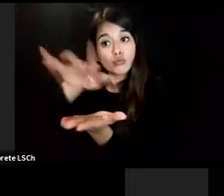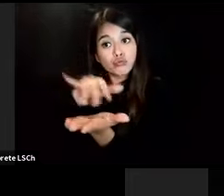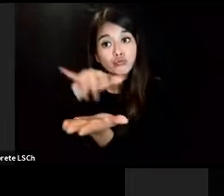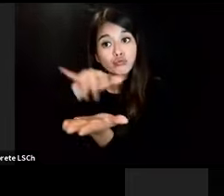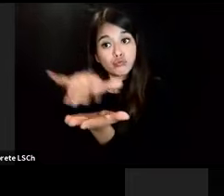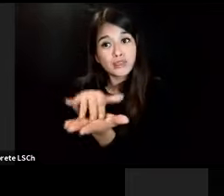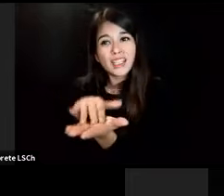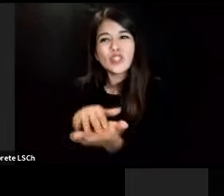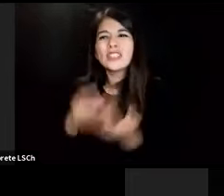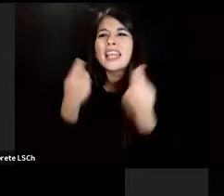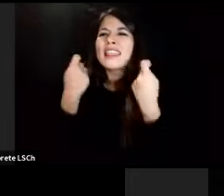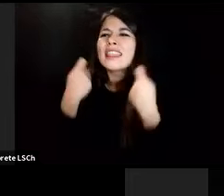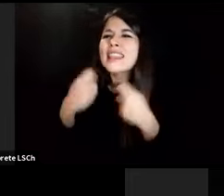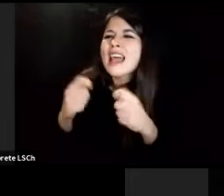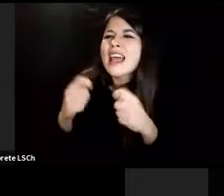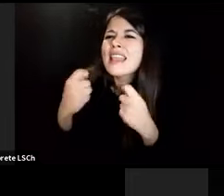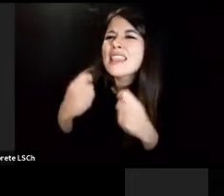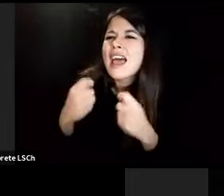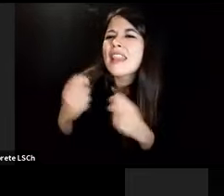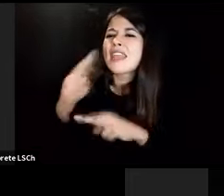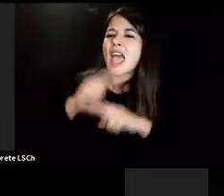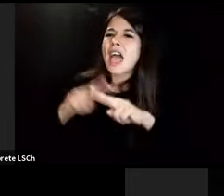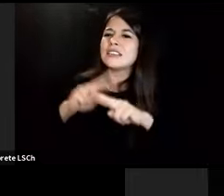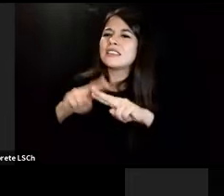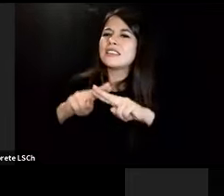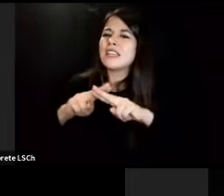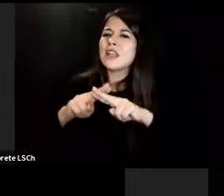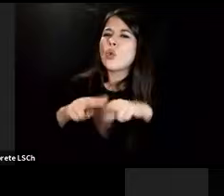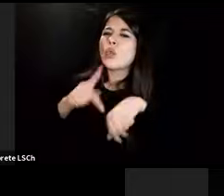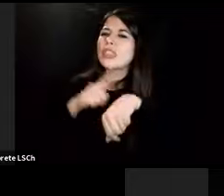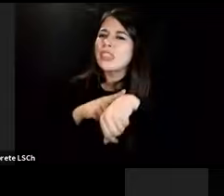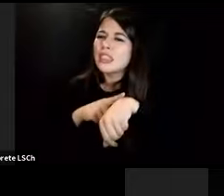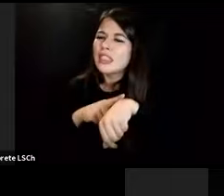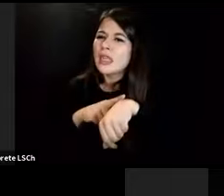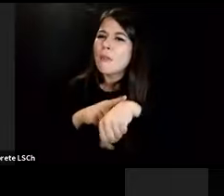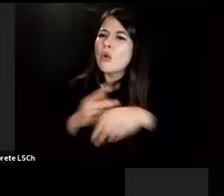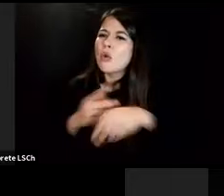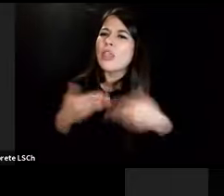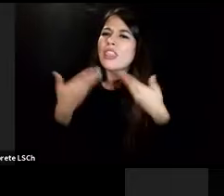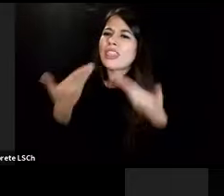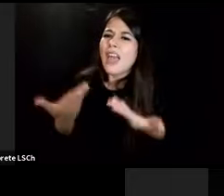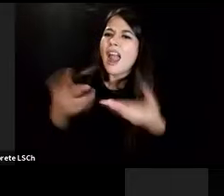en lo más cotidiano de nuestra práctica como lectores, como profesores, como... como...